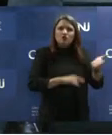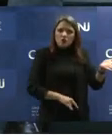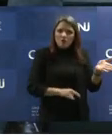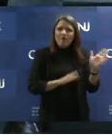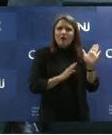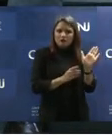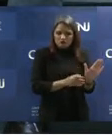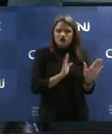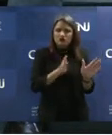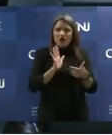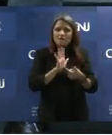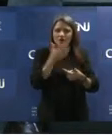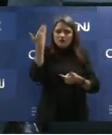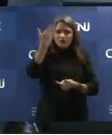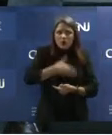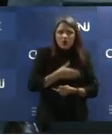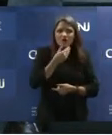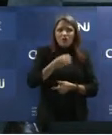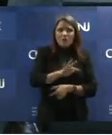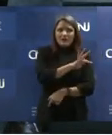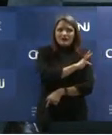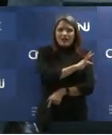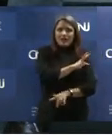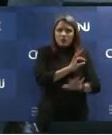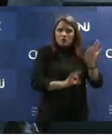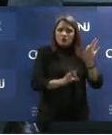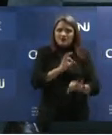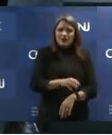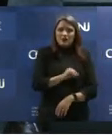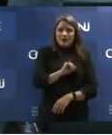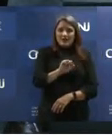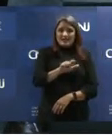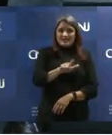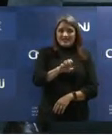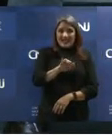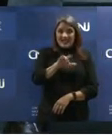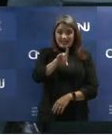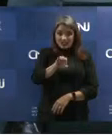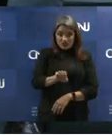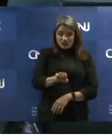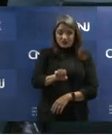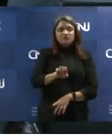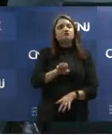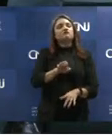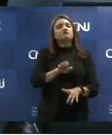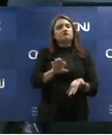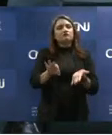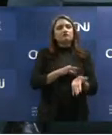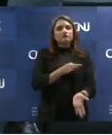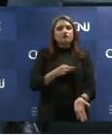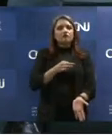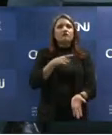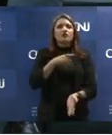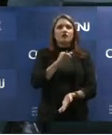e Leide Souza Carneiro, que consta no IDEA, excelências 4516419,